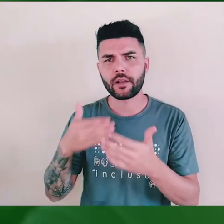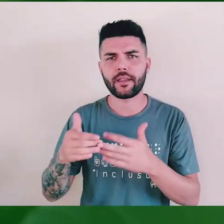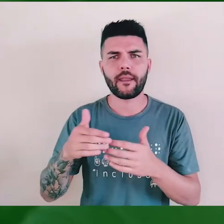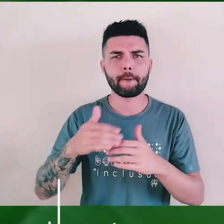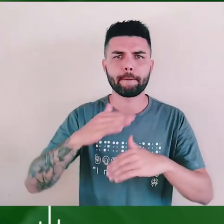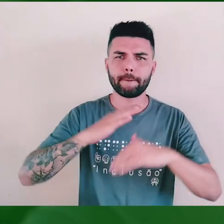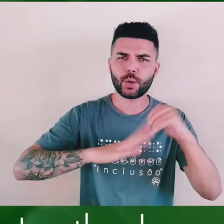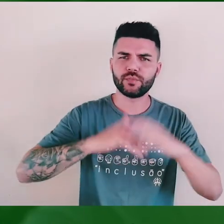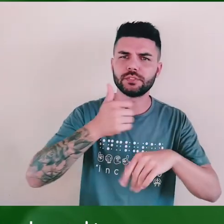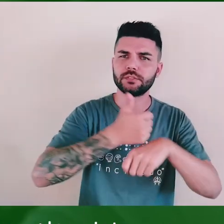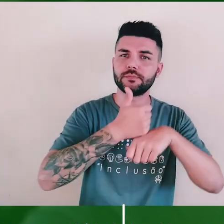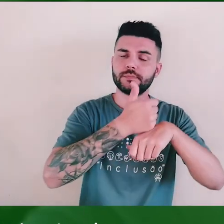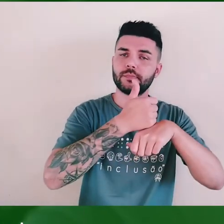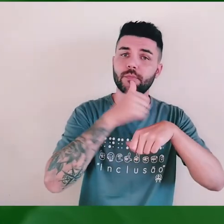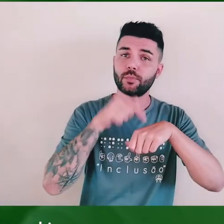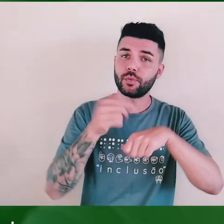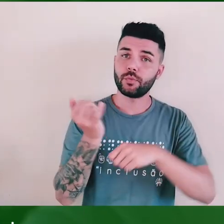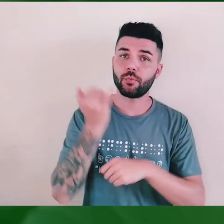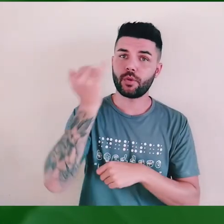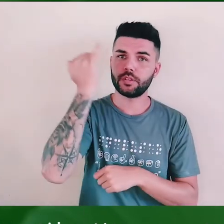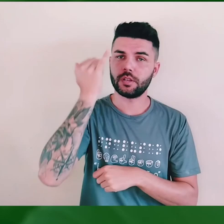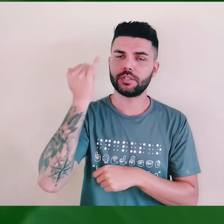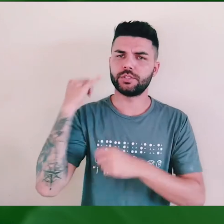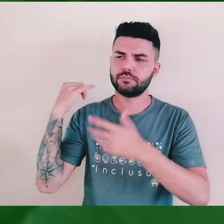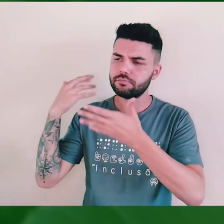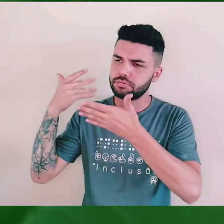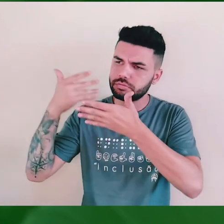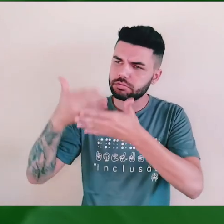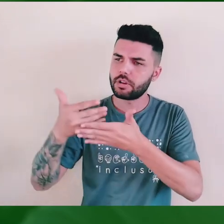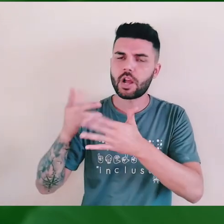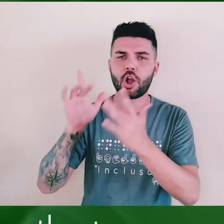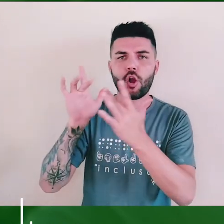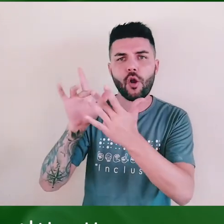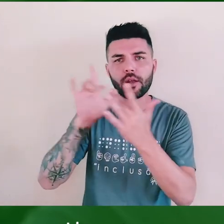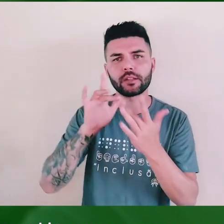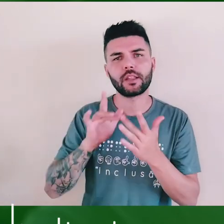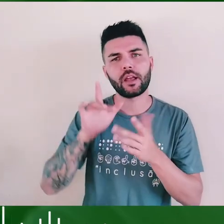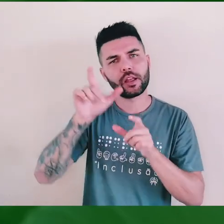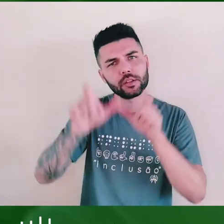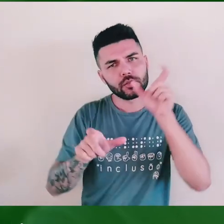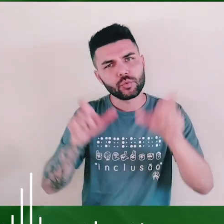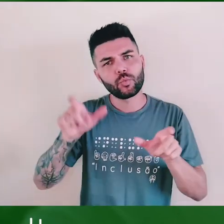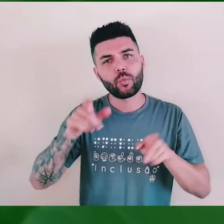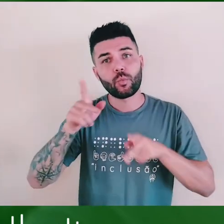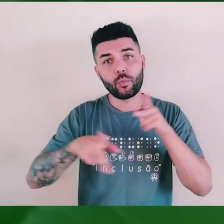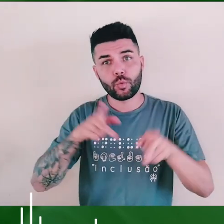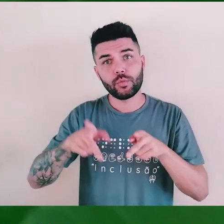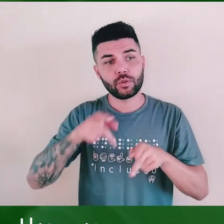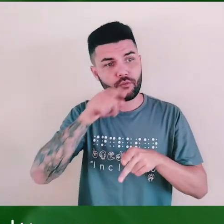dá muita bagagem. Esse contato com o público! Vocês estão fazendo bem para os outros e